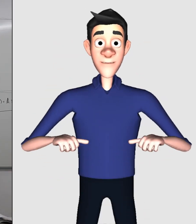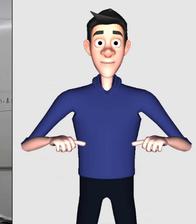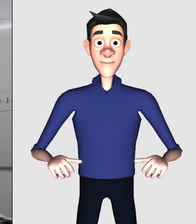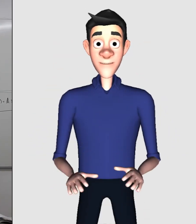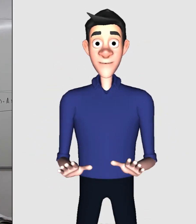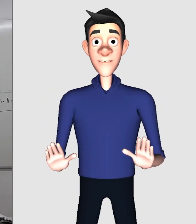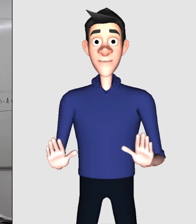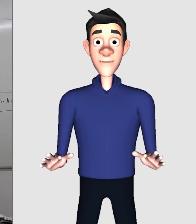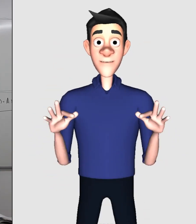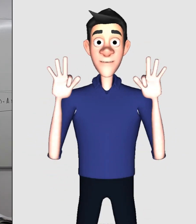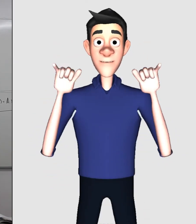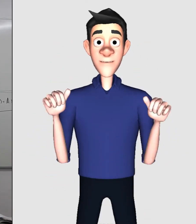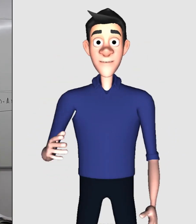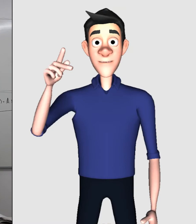Vai ser então: